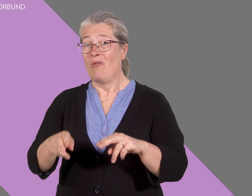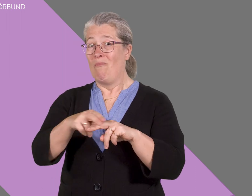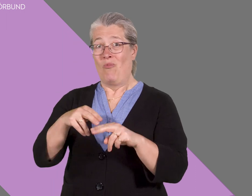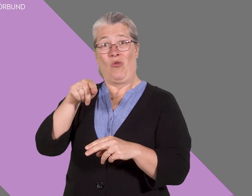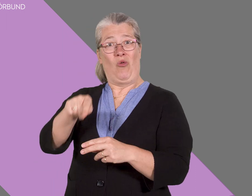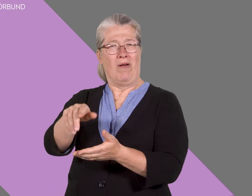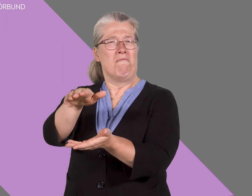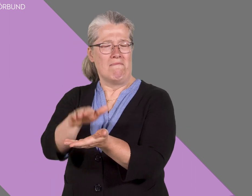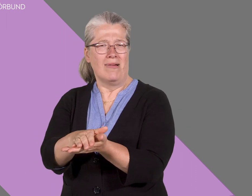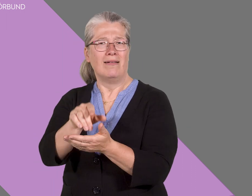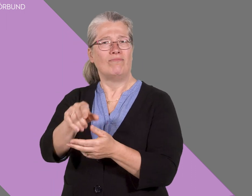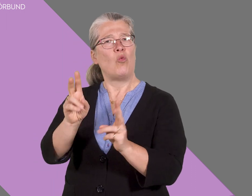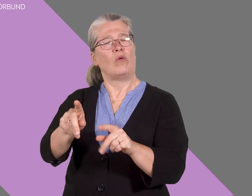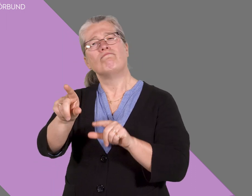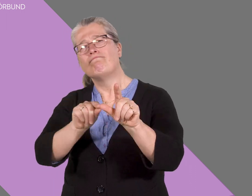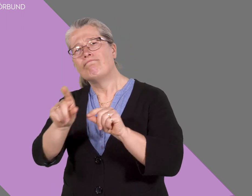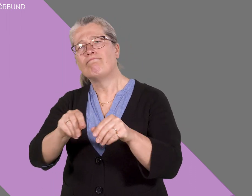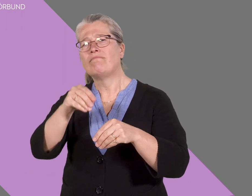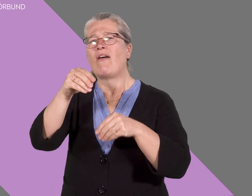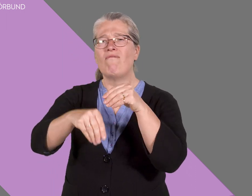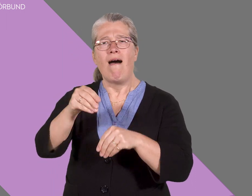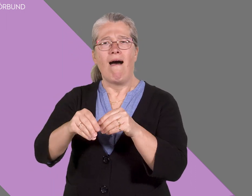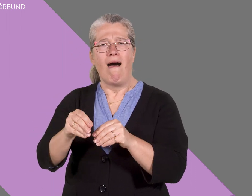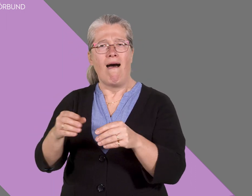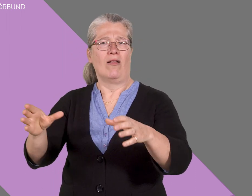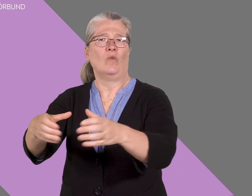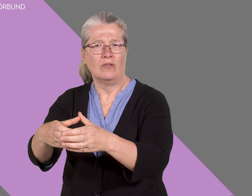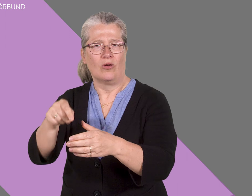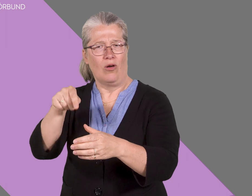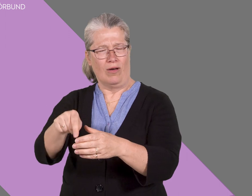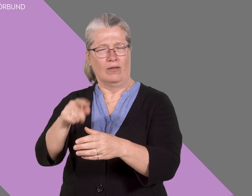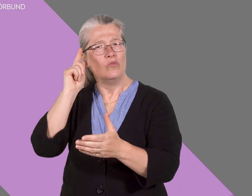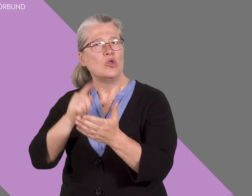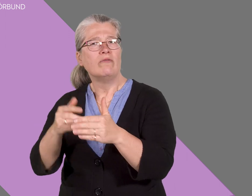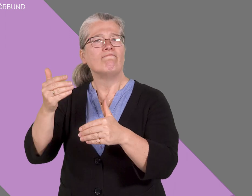Man tillsätter också ett valutskott för att bereda personvalen -